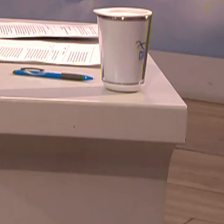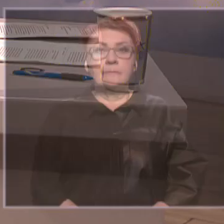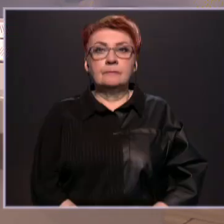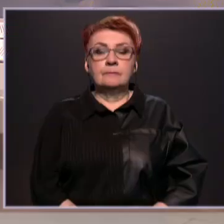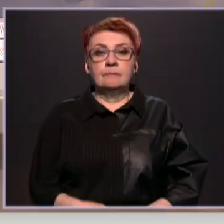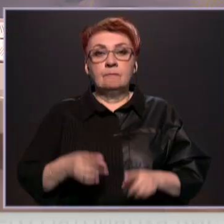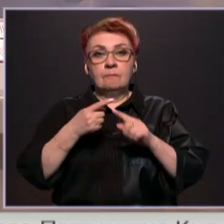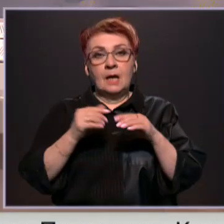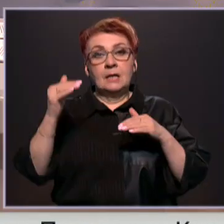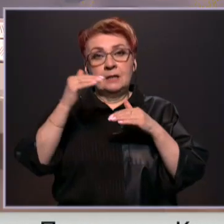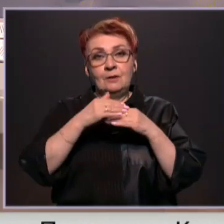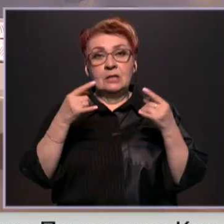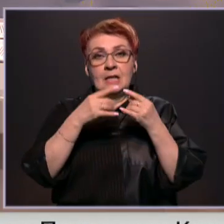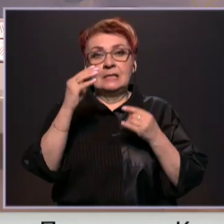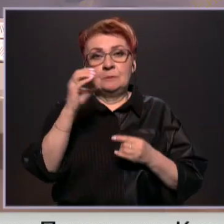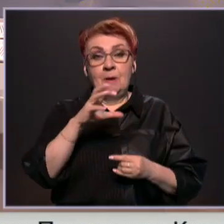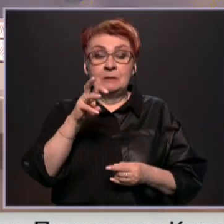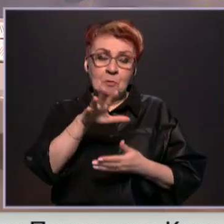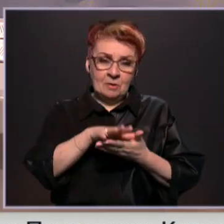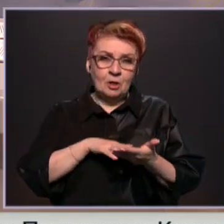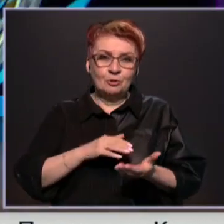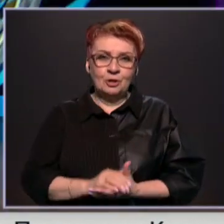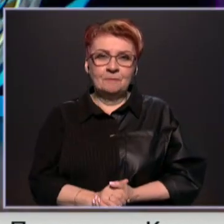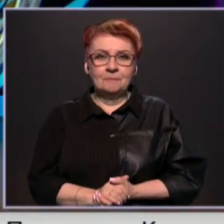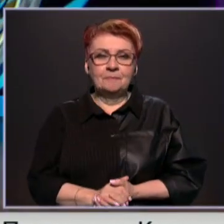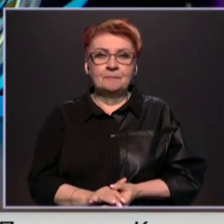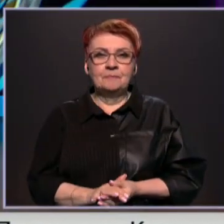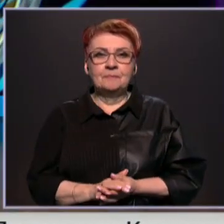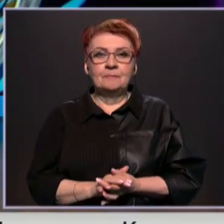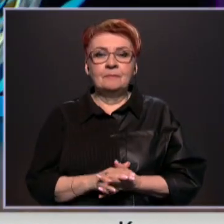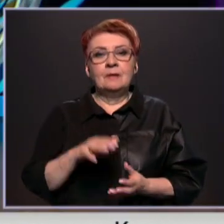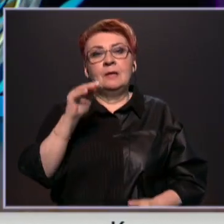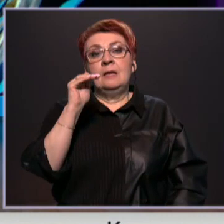это вечер на спасе мы продолжаем наш эфир Федеральная служба безопасности России